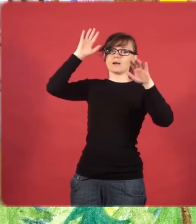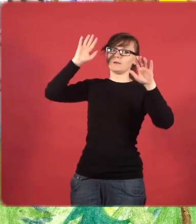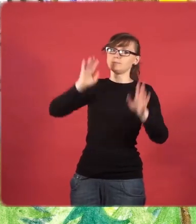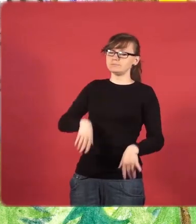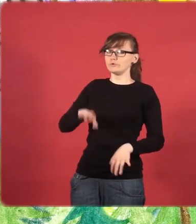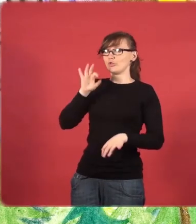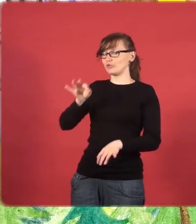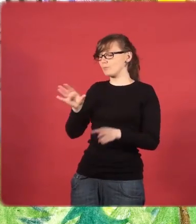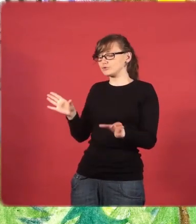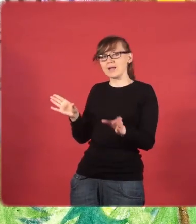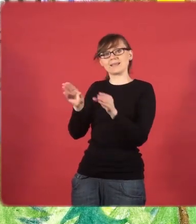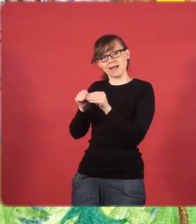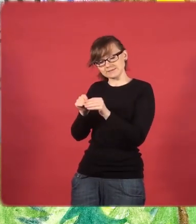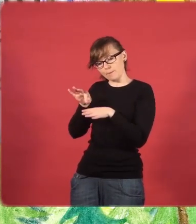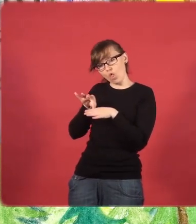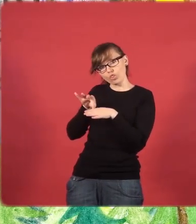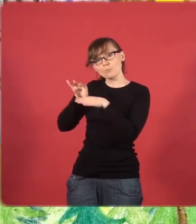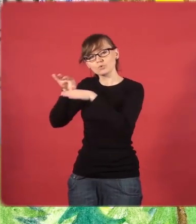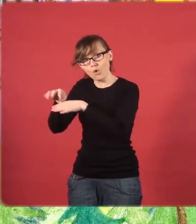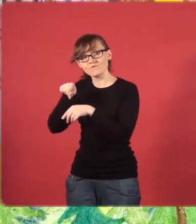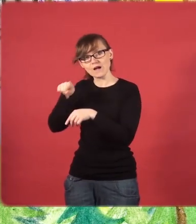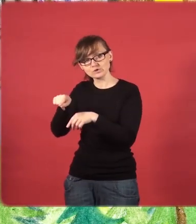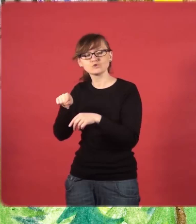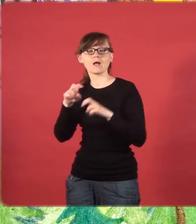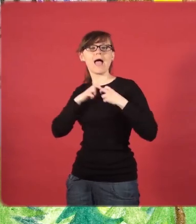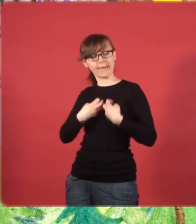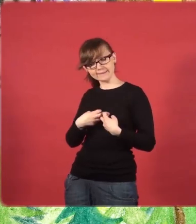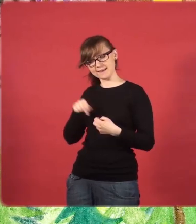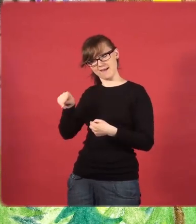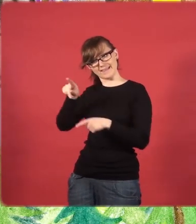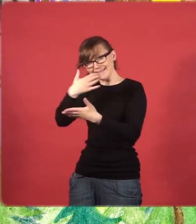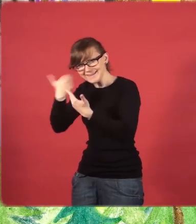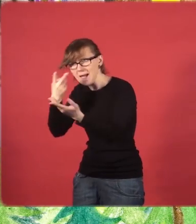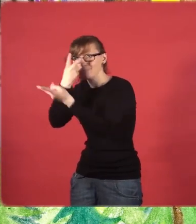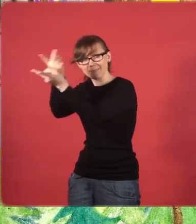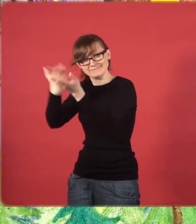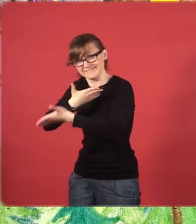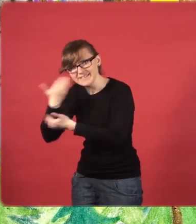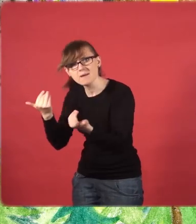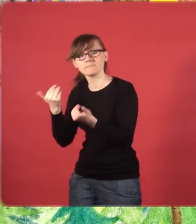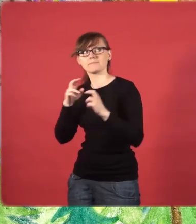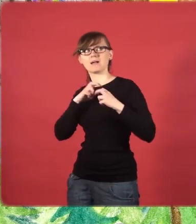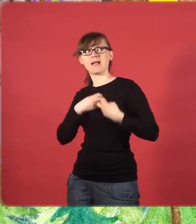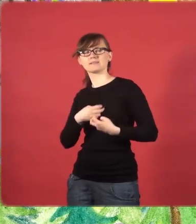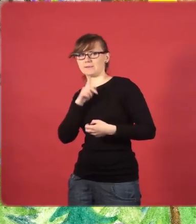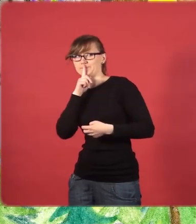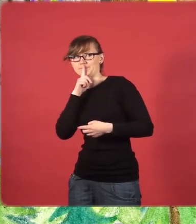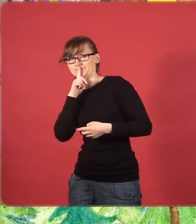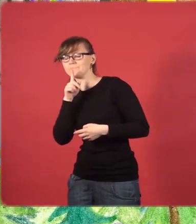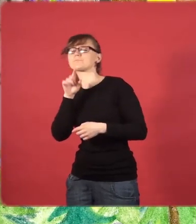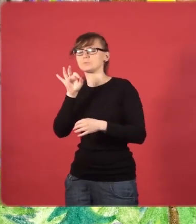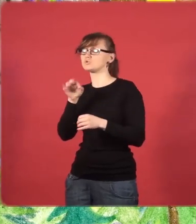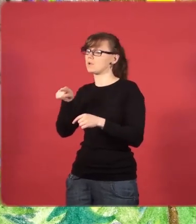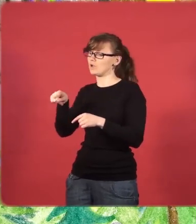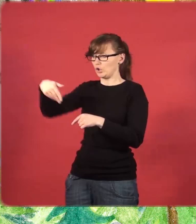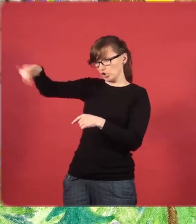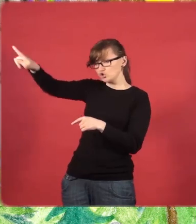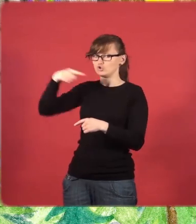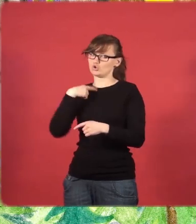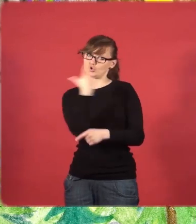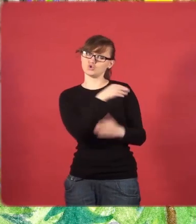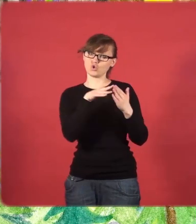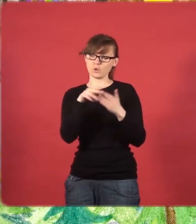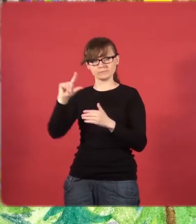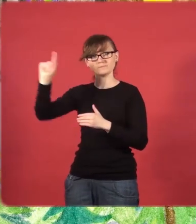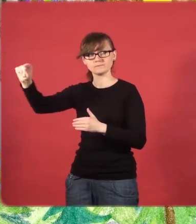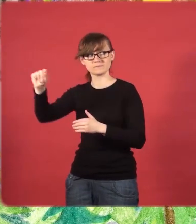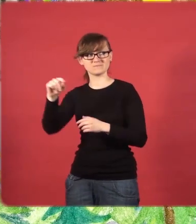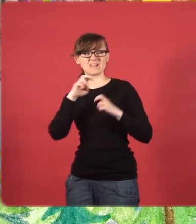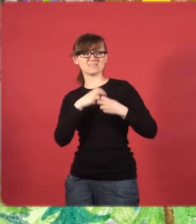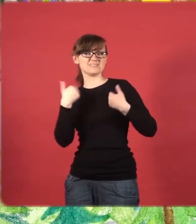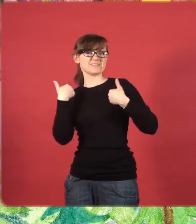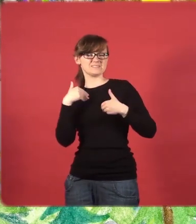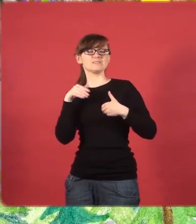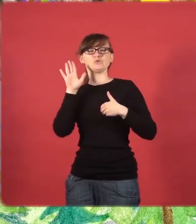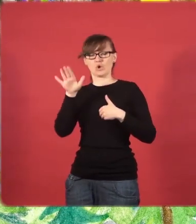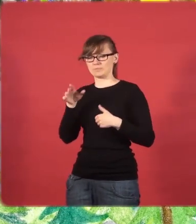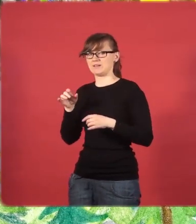Maryla odprowadziła jednak Anię do strumyka, uznając, że przejście przez „Las Duchów" skutecznie wyleczy dziewczynkę z fantazjowania.